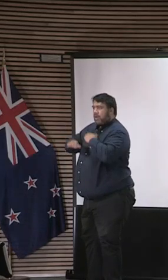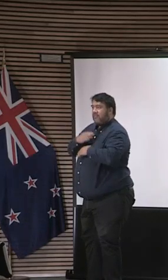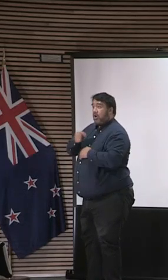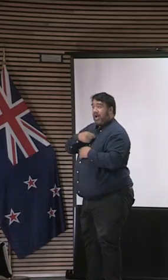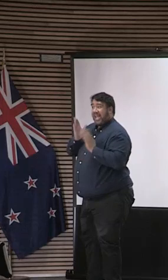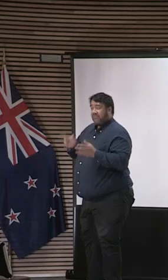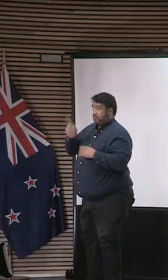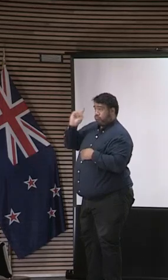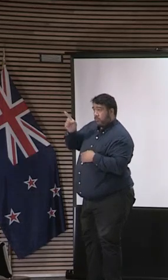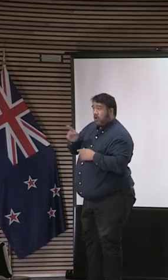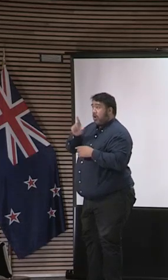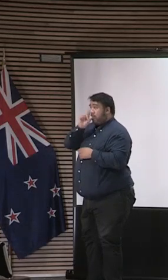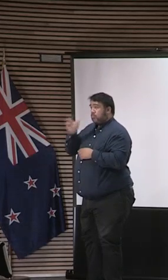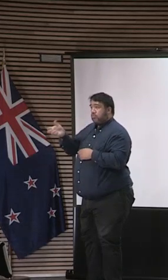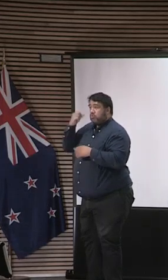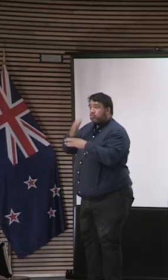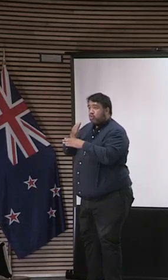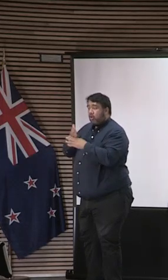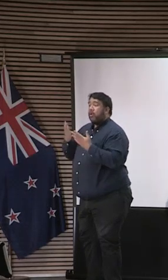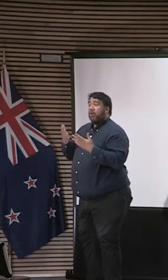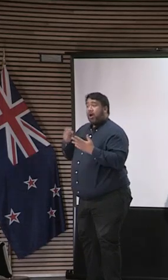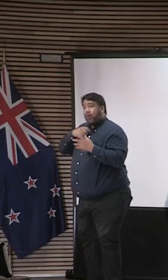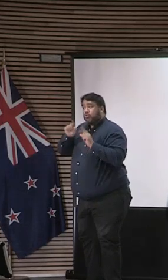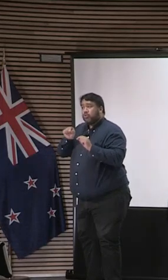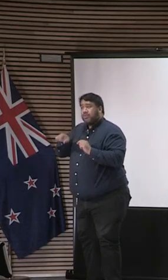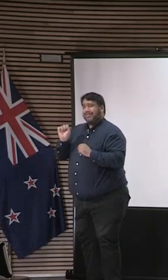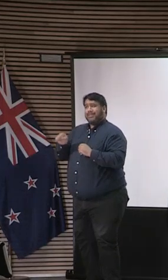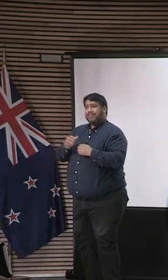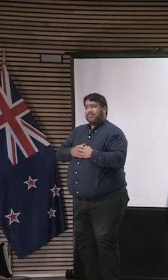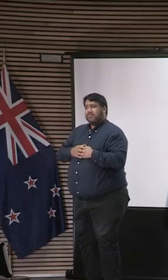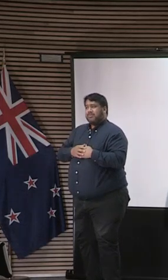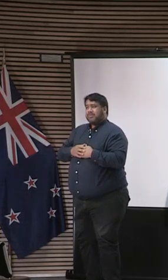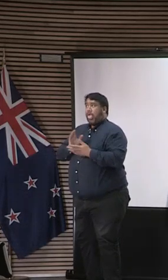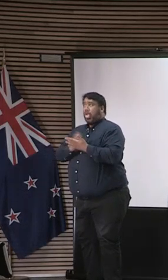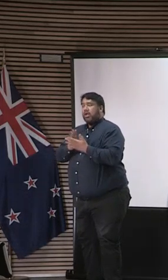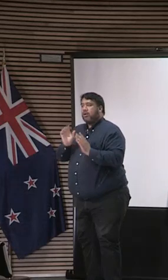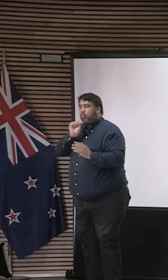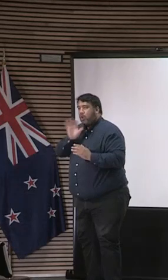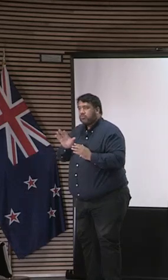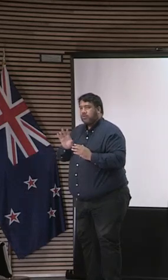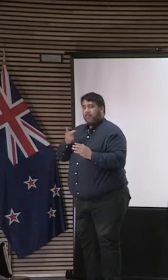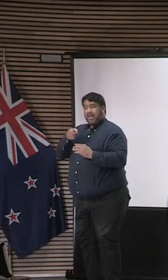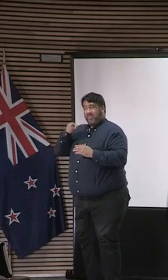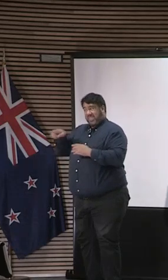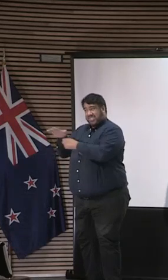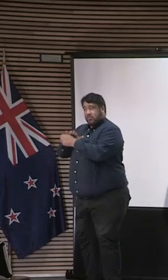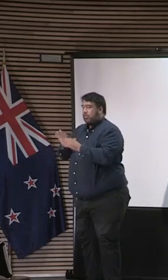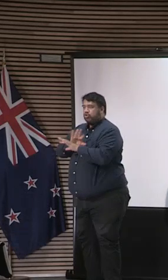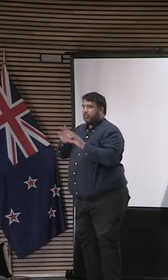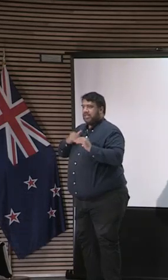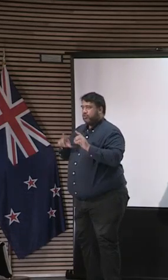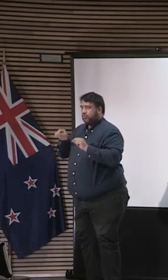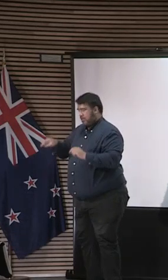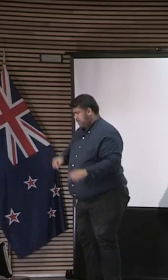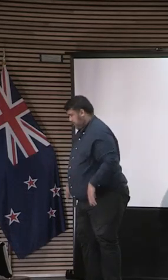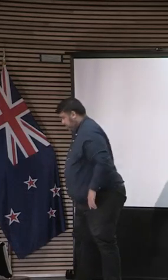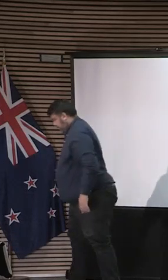nei. Kua kE koe kite, ki te